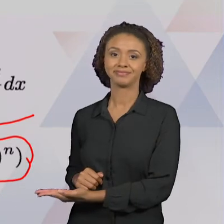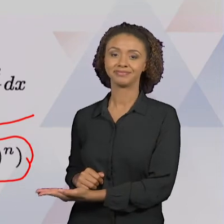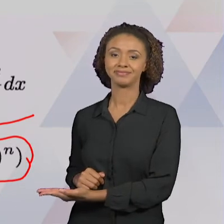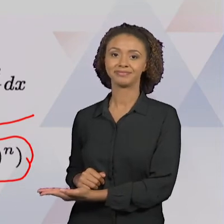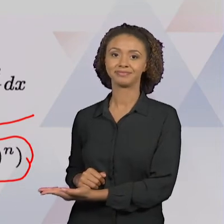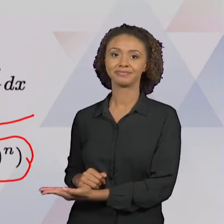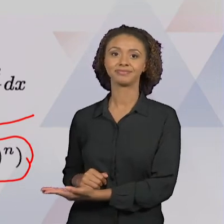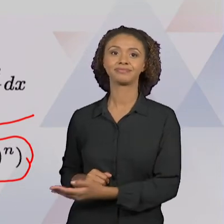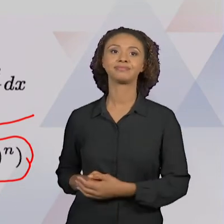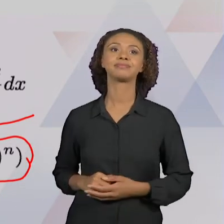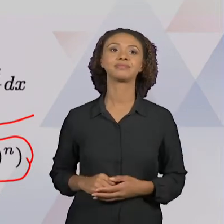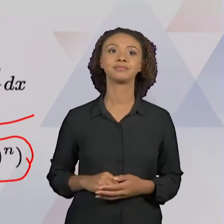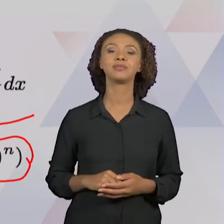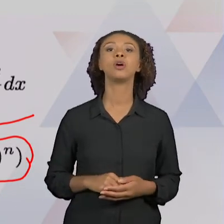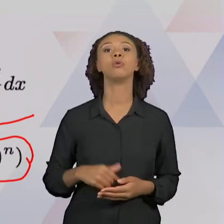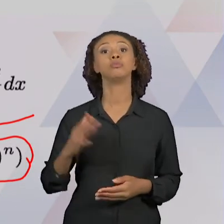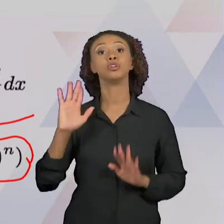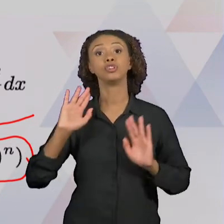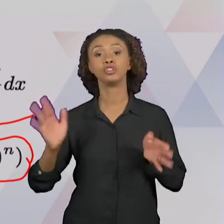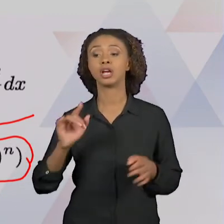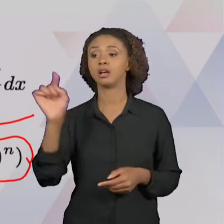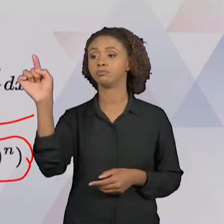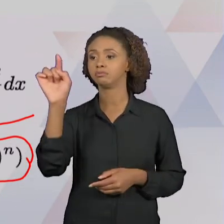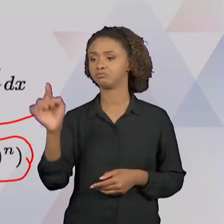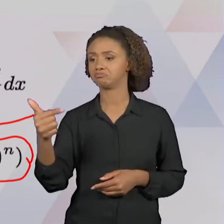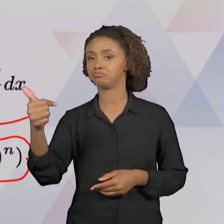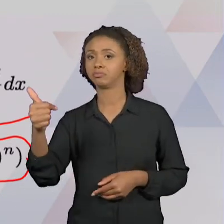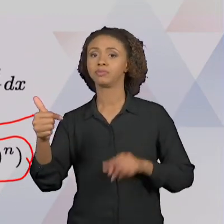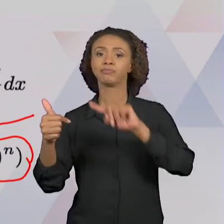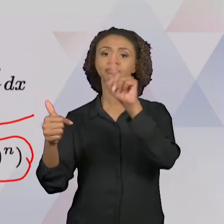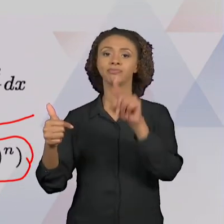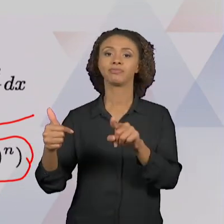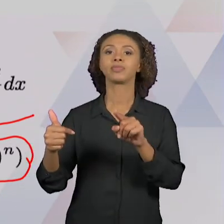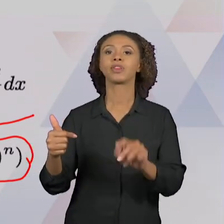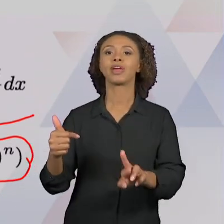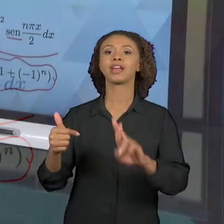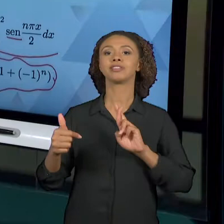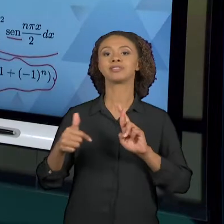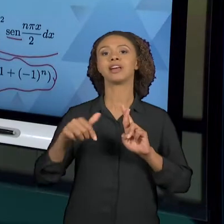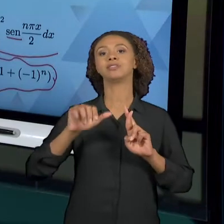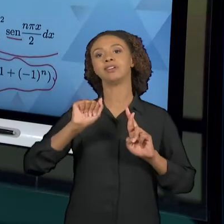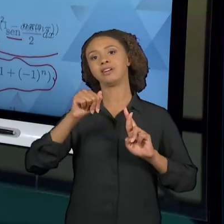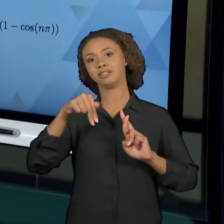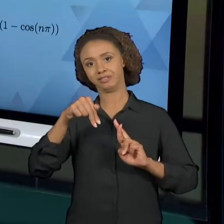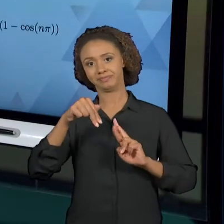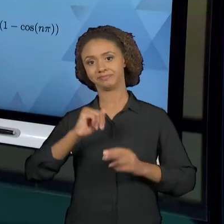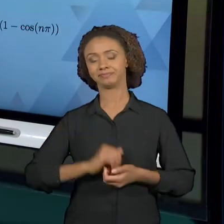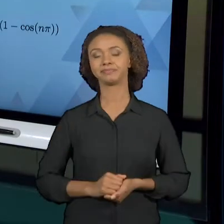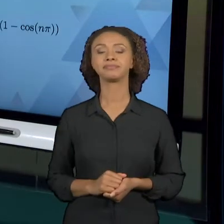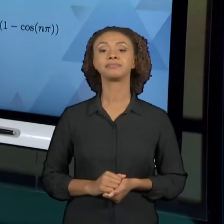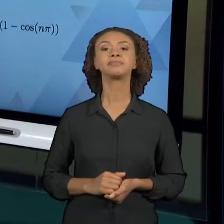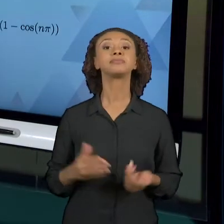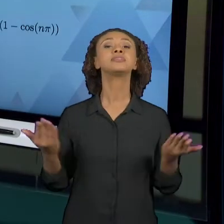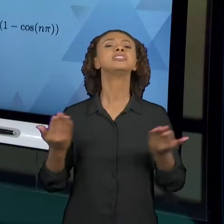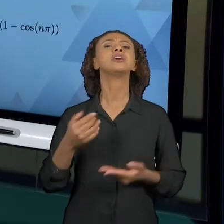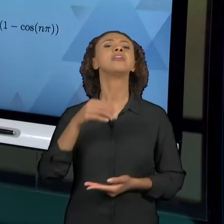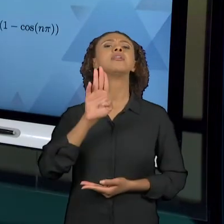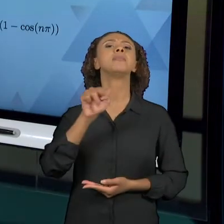ZERAVA E ESSA SEGUNDA QUE DÁ A RESPOSTA DO TERMO "AN". E PARA O CASO DO "BN"? BOM, "BN", NOVAMENTE